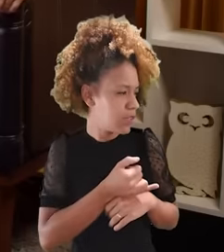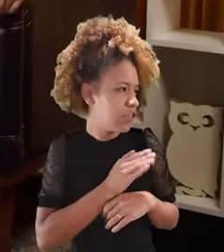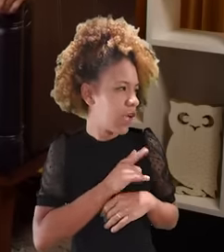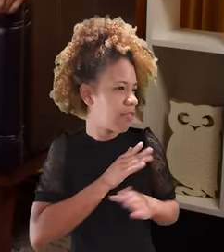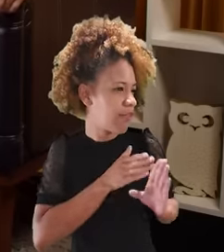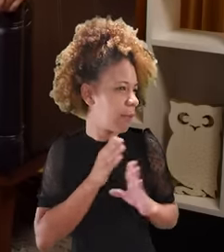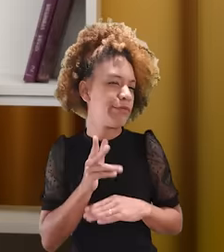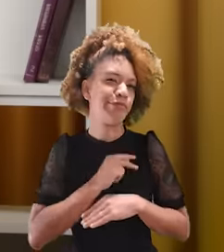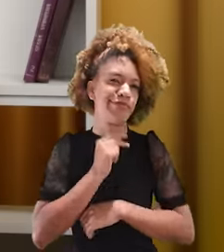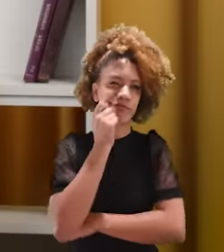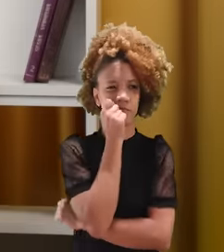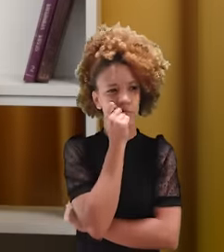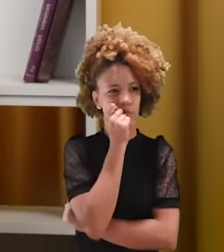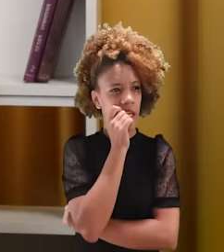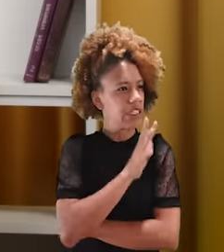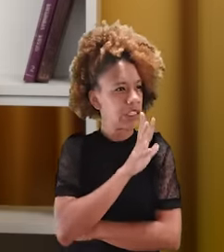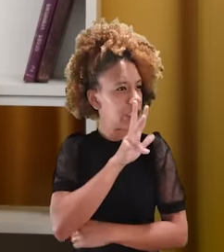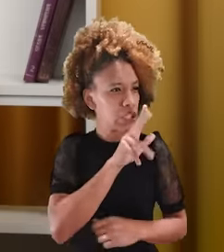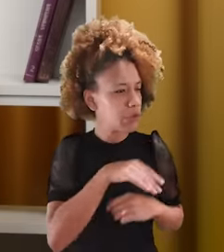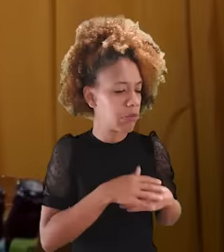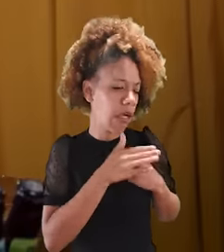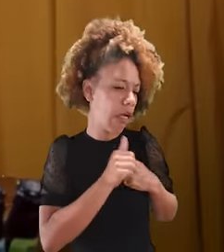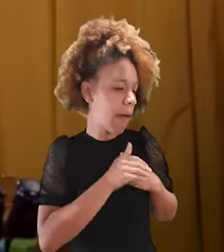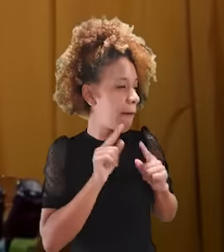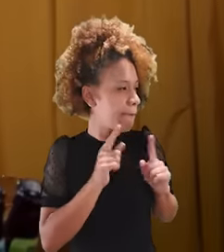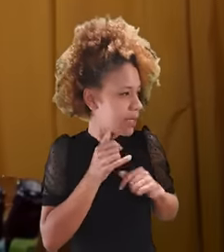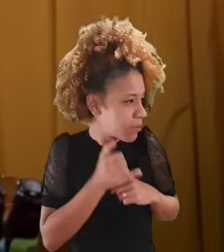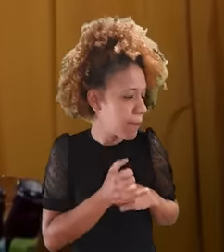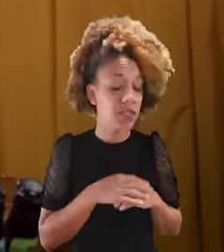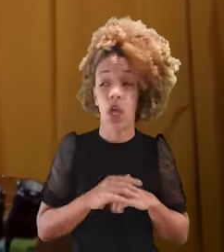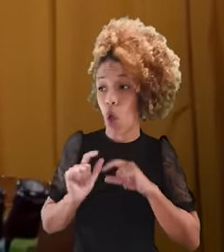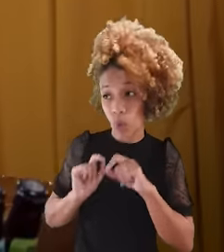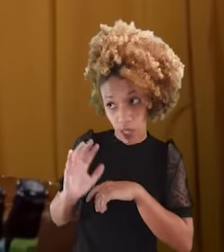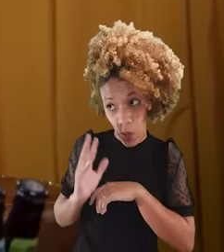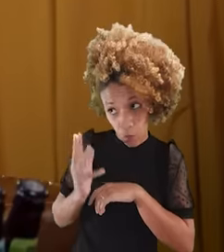momento você olhou e falou tá todo mundo elogiando mas é uma merda o que acontece muito comigo que eu